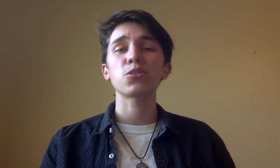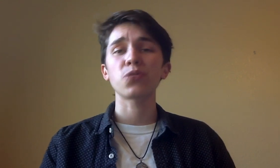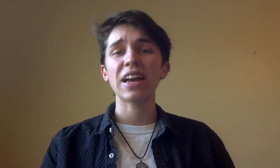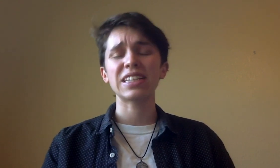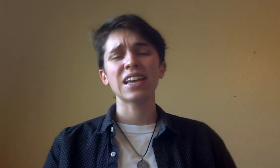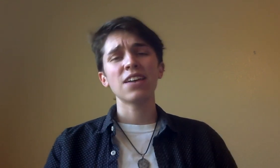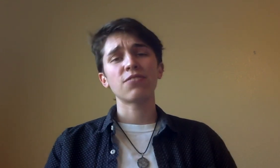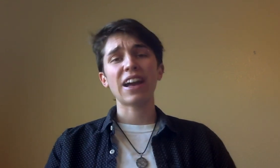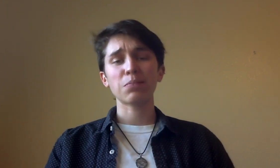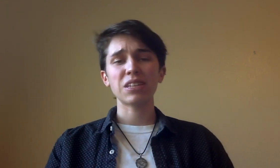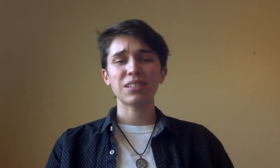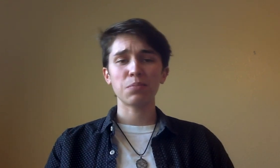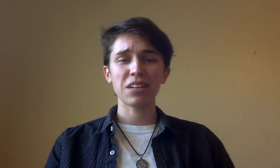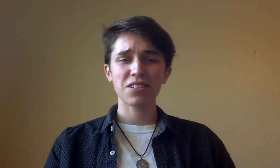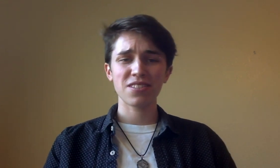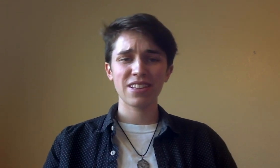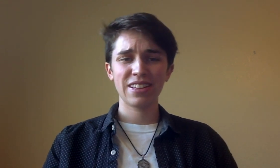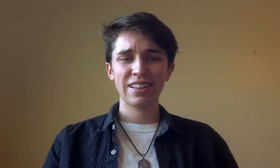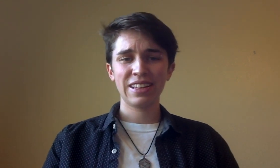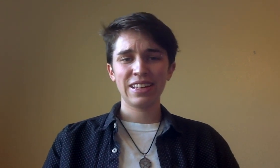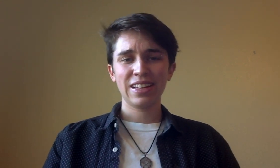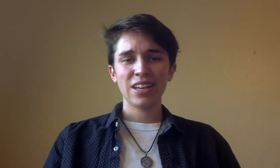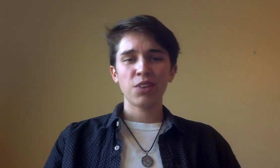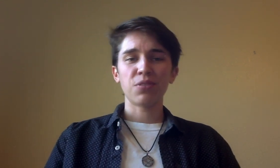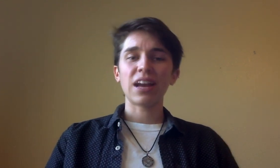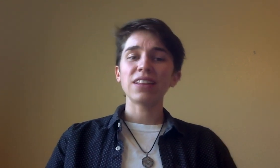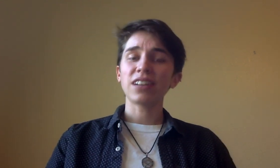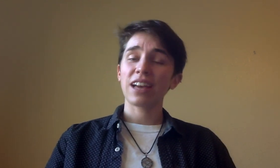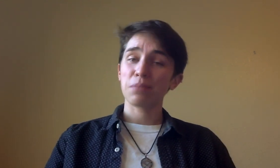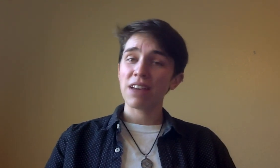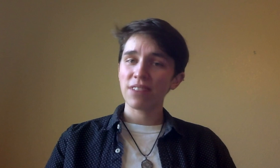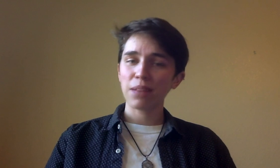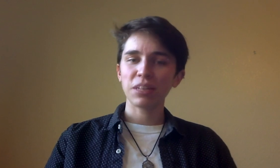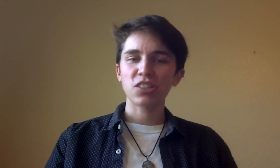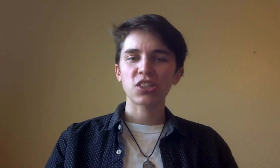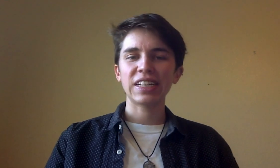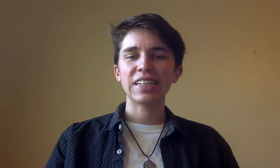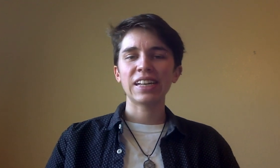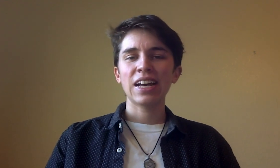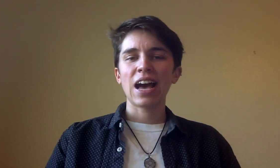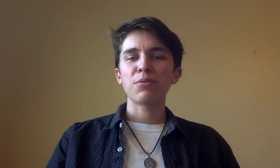el espejo de fragmentos adecuados. Cuando miro mi árbol genealógico,